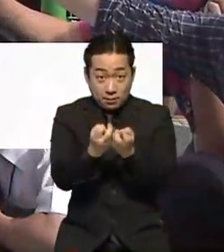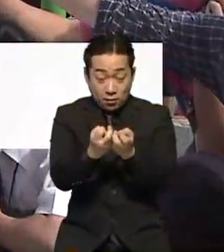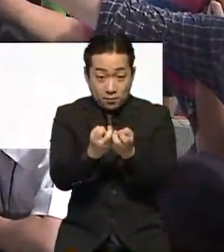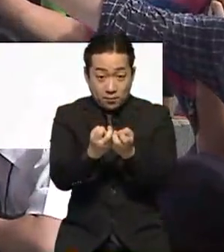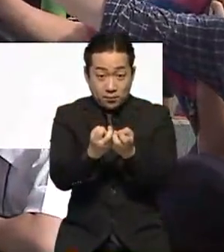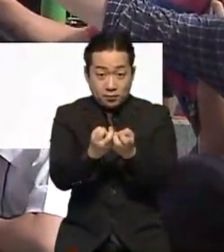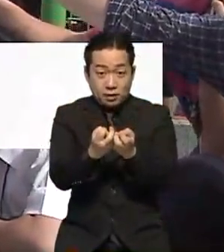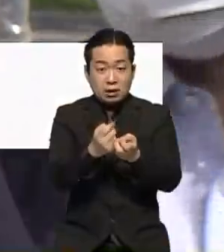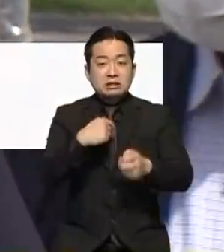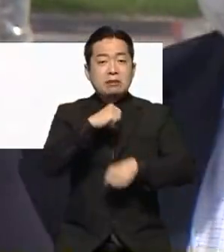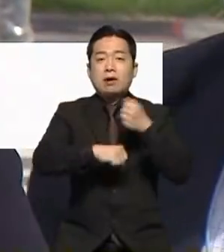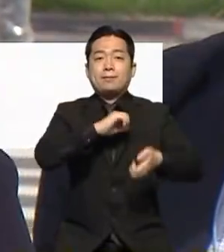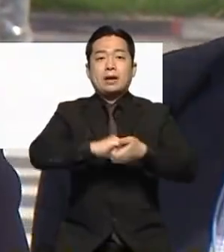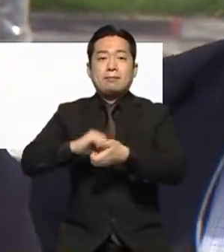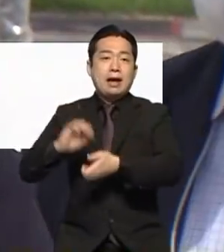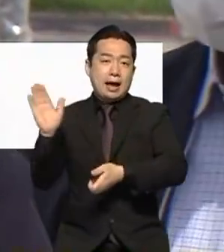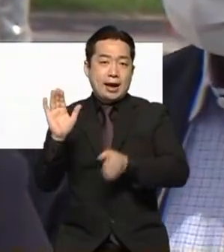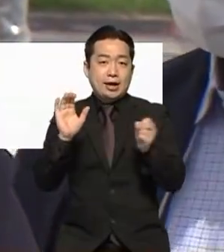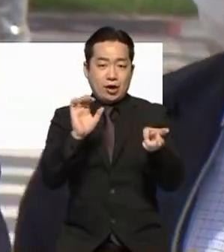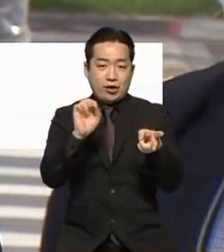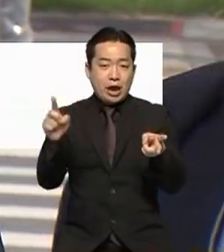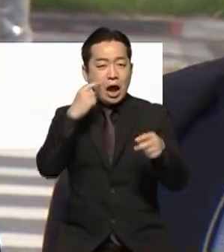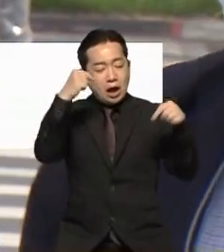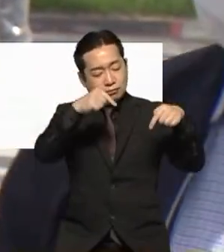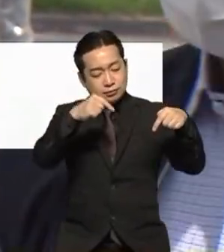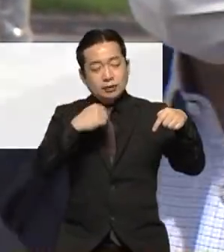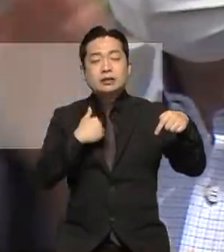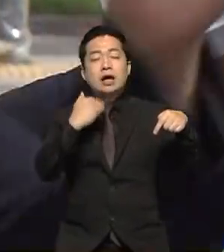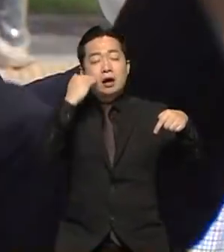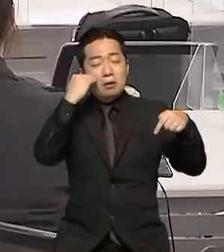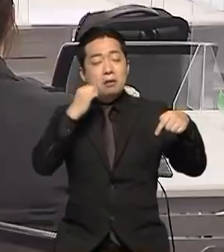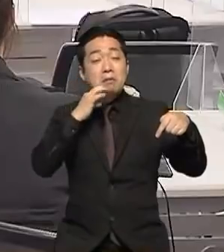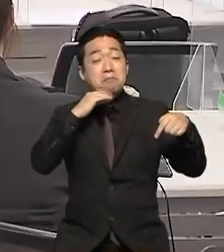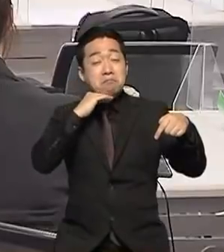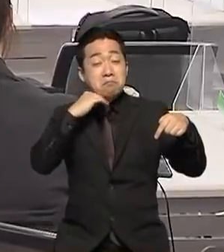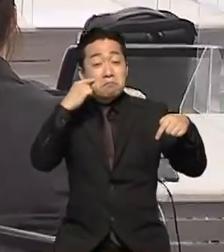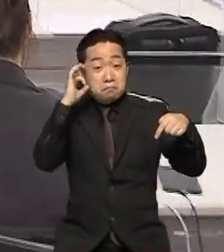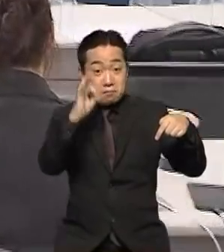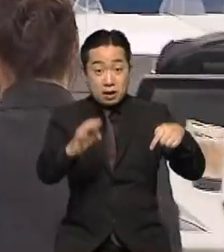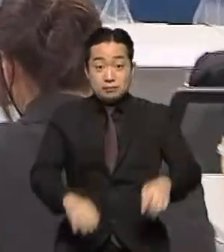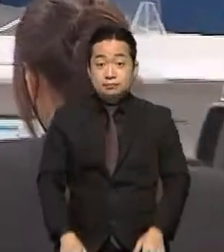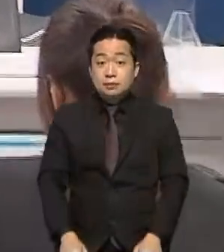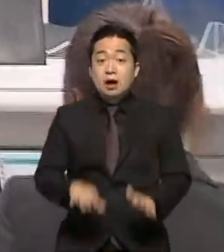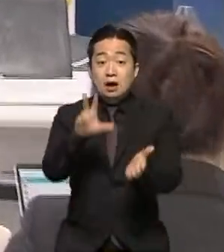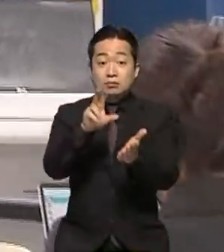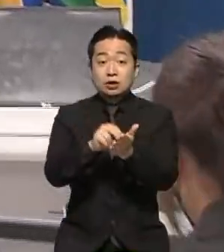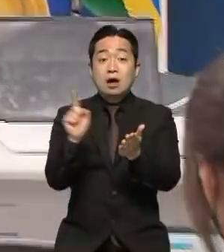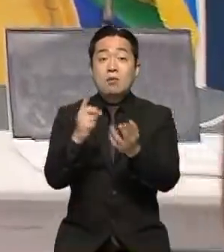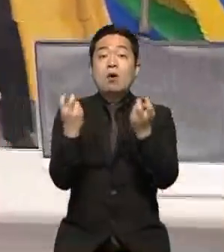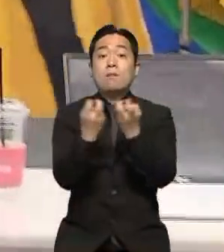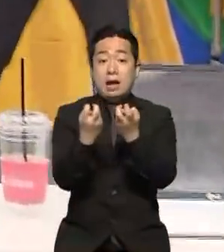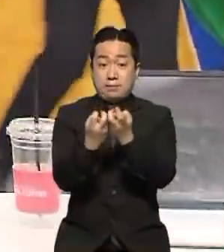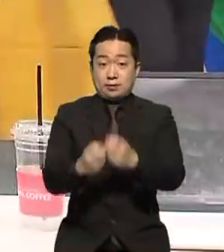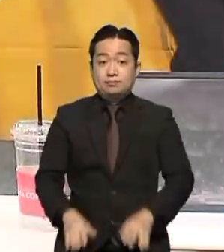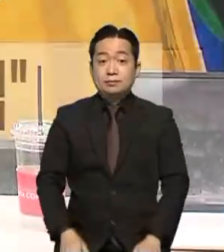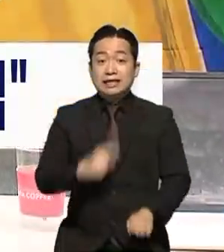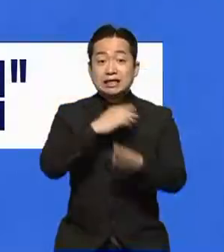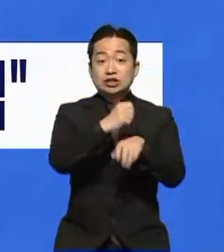제안을 두지 않는 다는 취지라며 여야 논의를 지켜보겠다고 설명했습니다. 관건은 방식입니다. 민주당이 상설특검법 활용을 주장하는